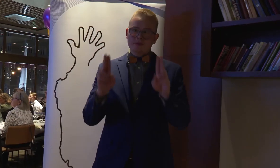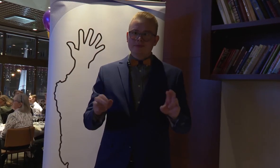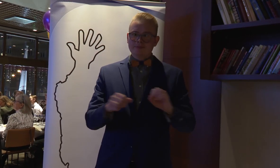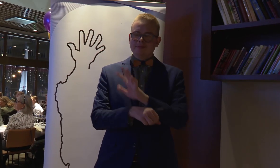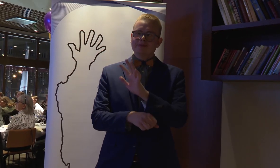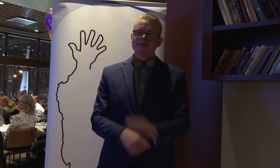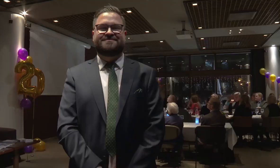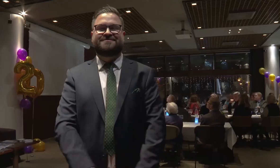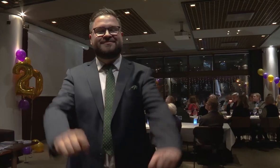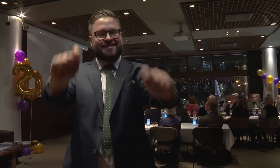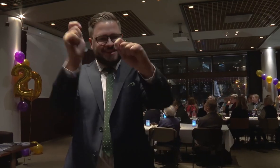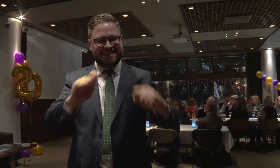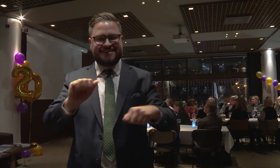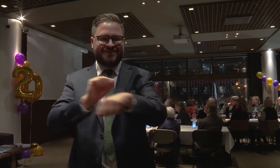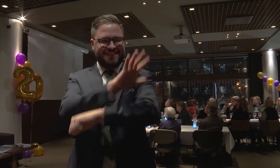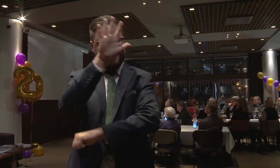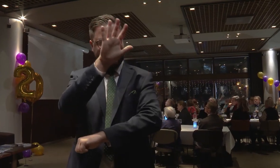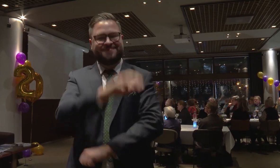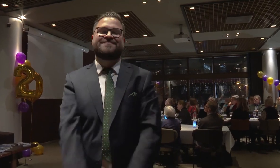Onnea, FST!